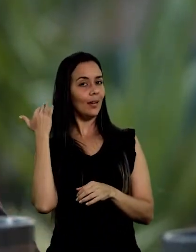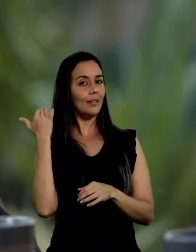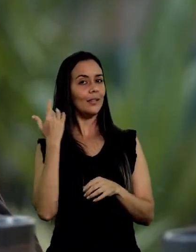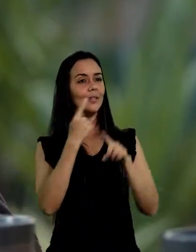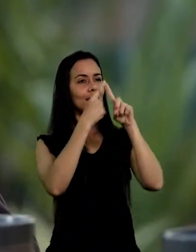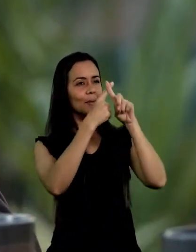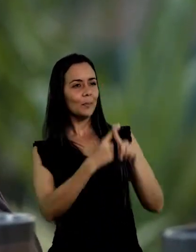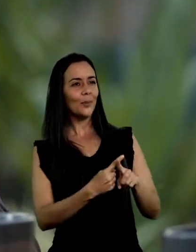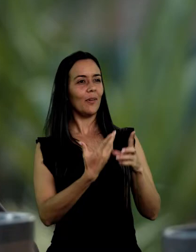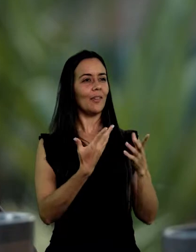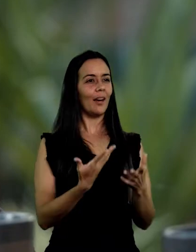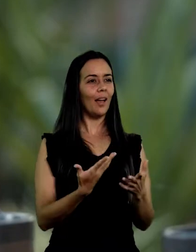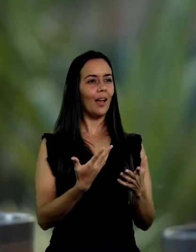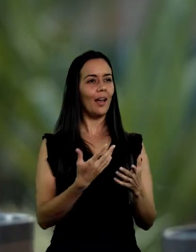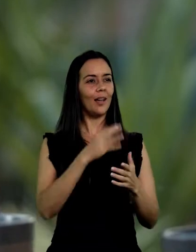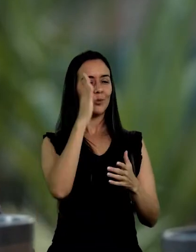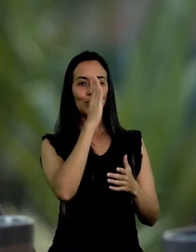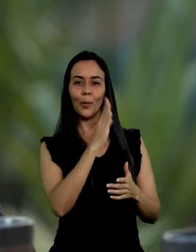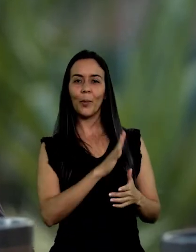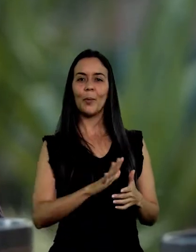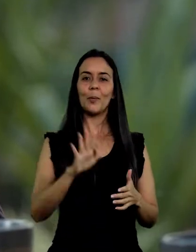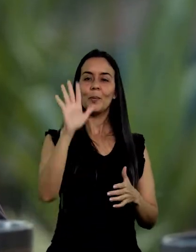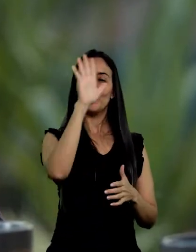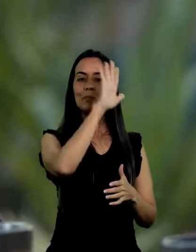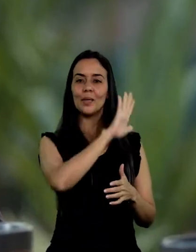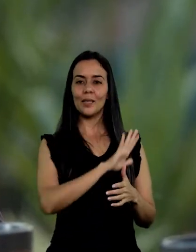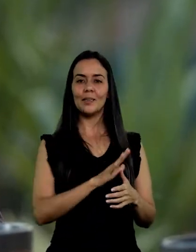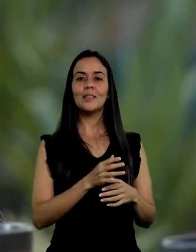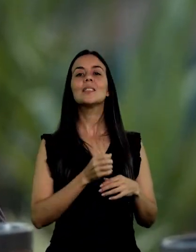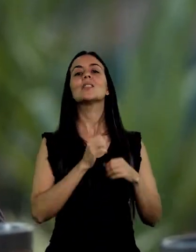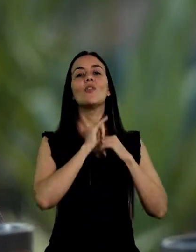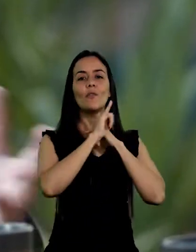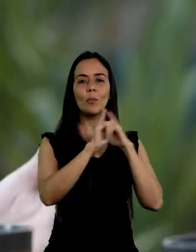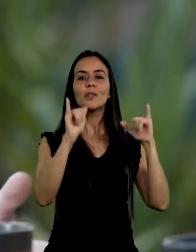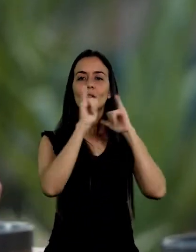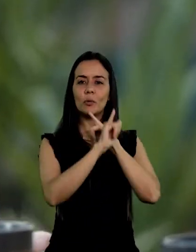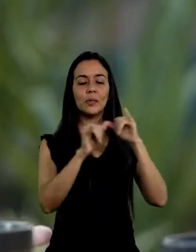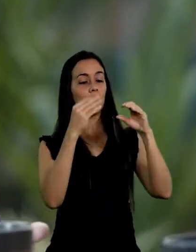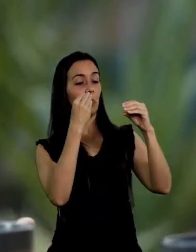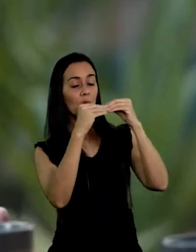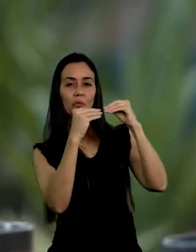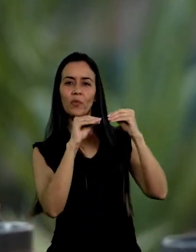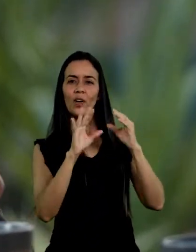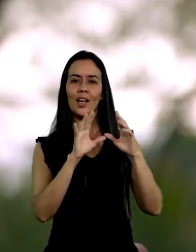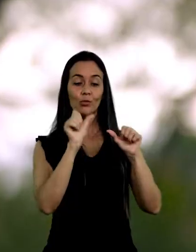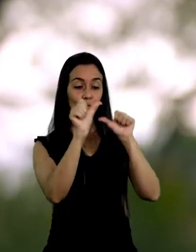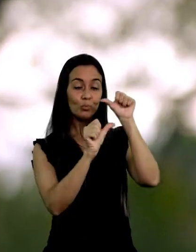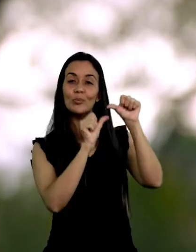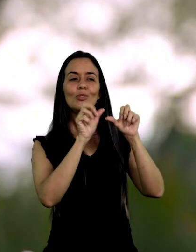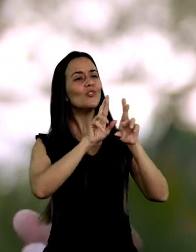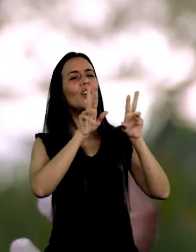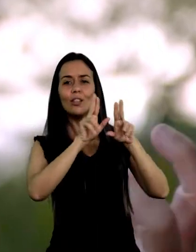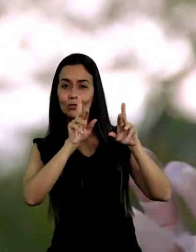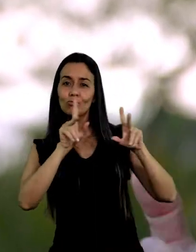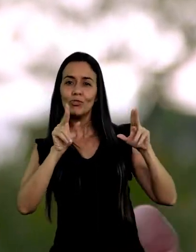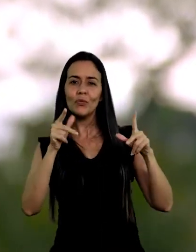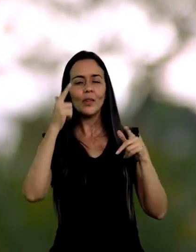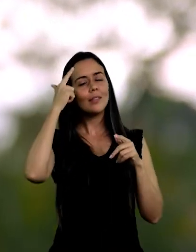o Romário batendo pênalti, em outro momento tava lá passando Tieta do Agreste, então, mesmo o programa de televisão,